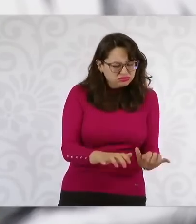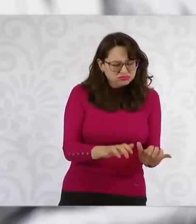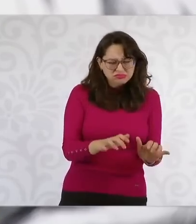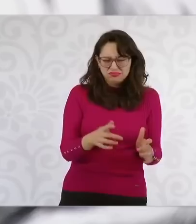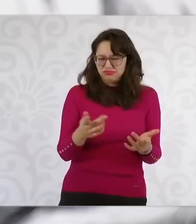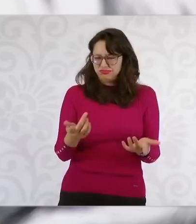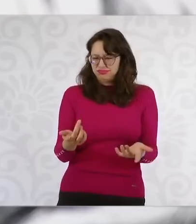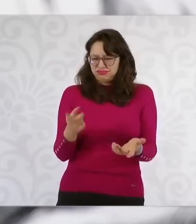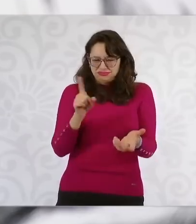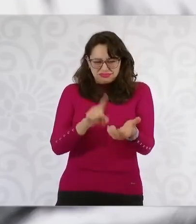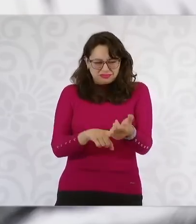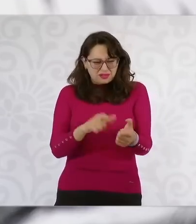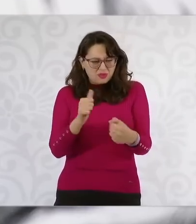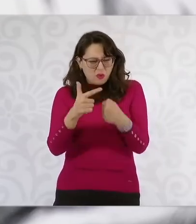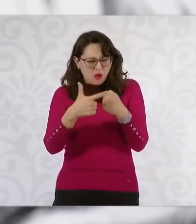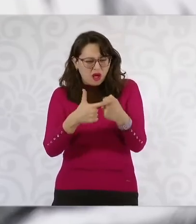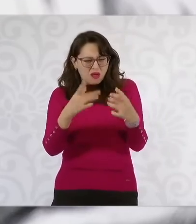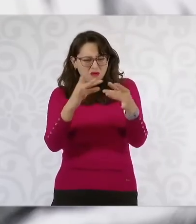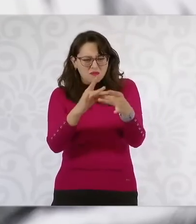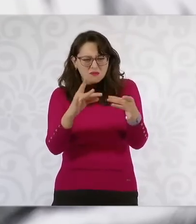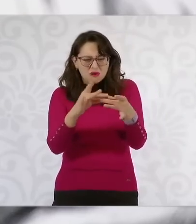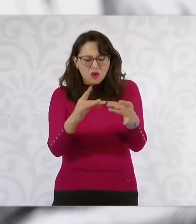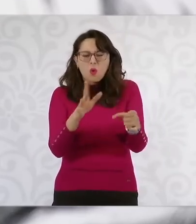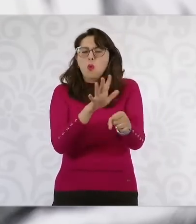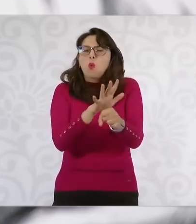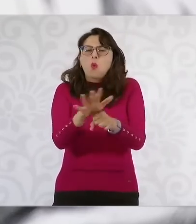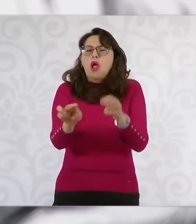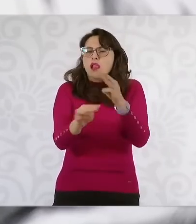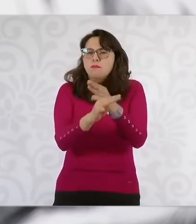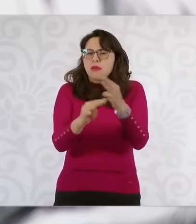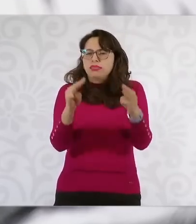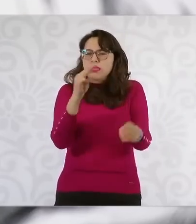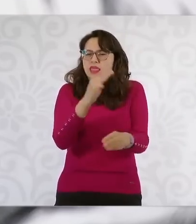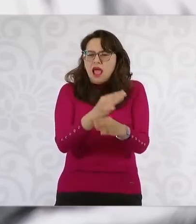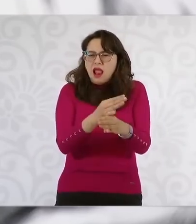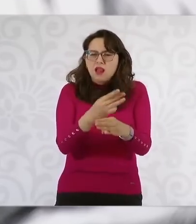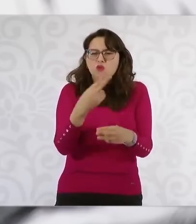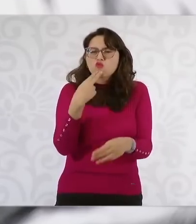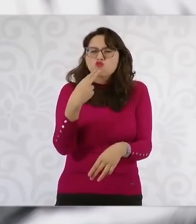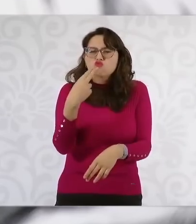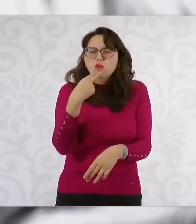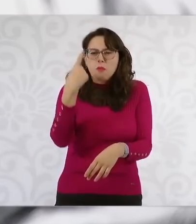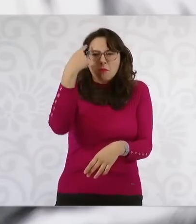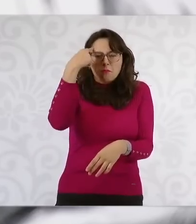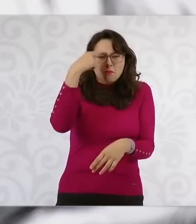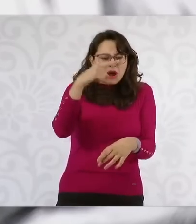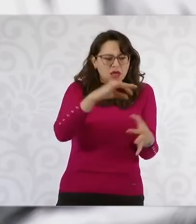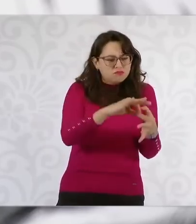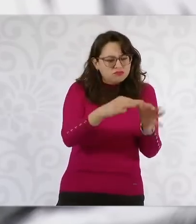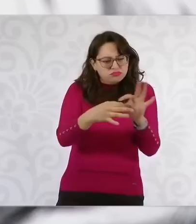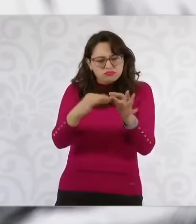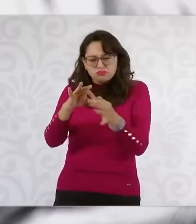mencionan los principales precursores químicos para realizar para sintetizar el fentanilo